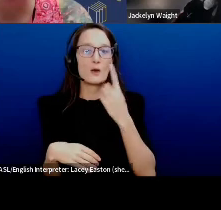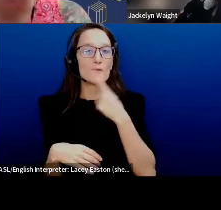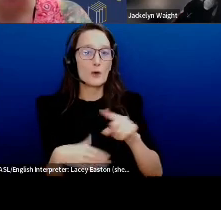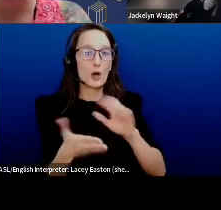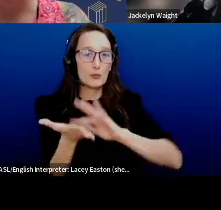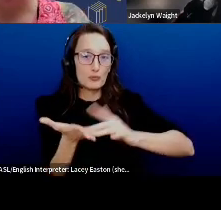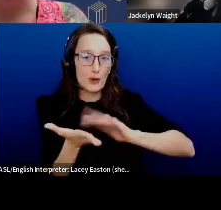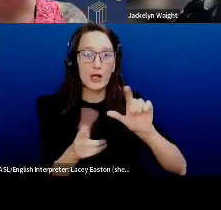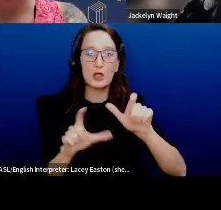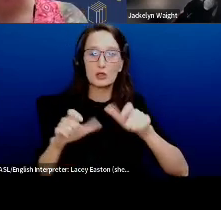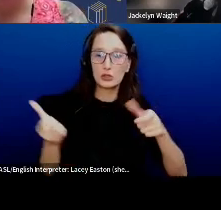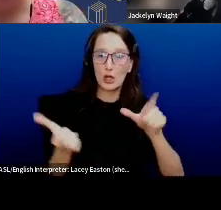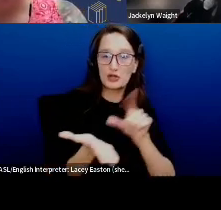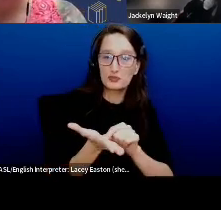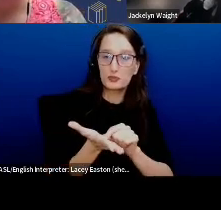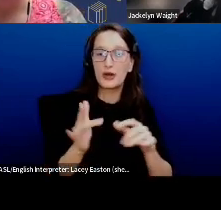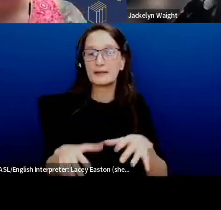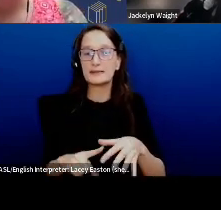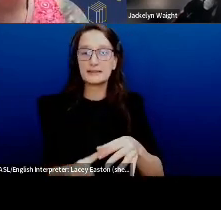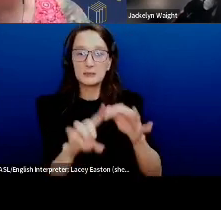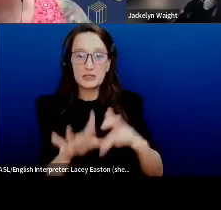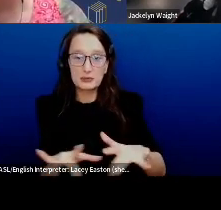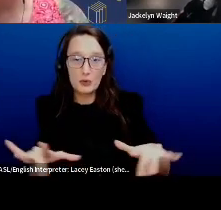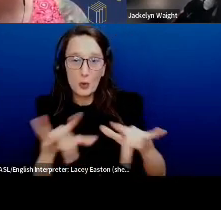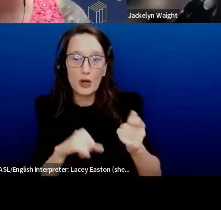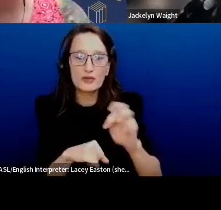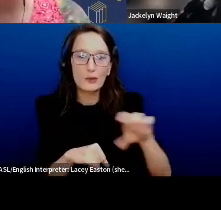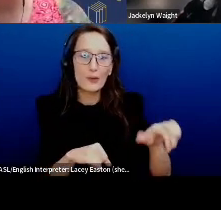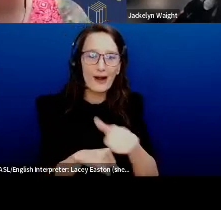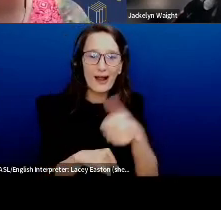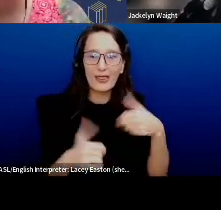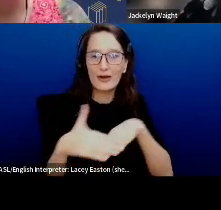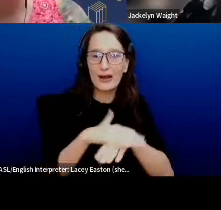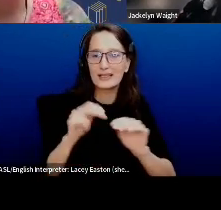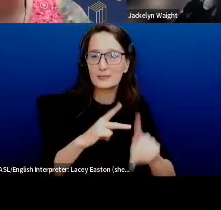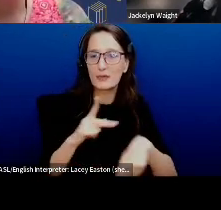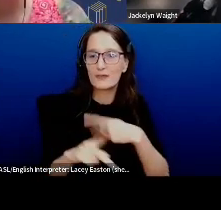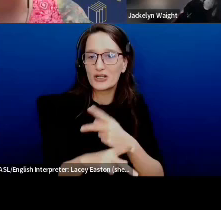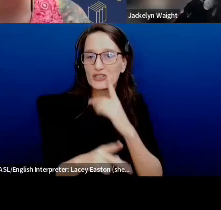versiones accesibles de materiales educativos para alumnos con discapacidad visual u